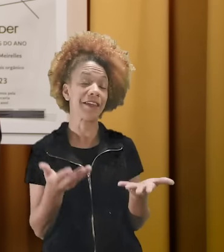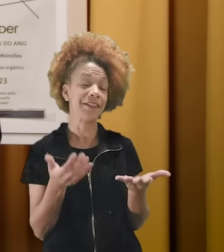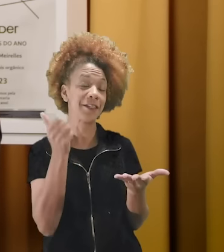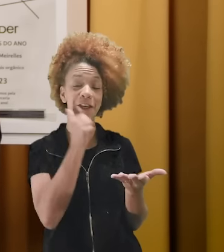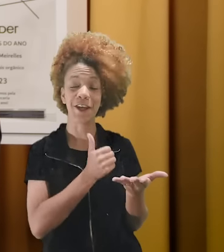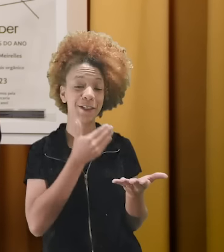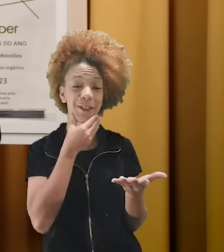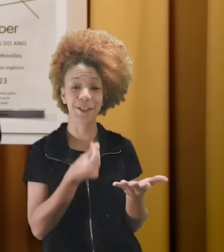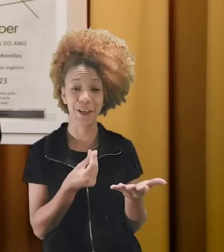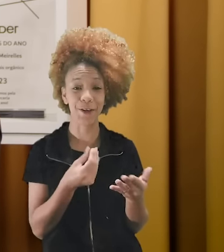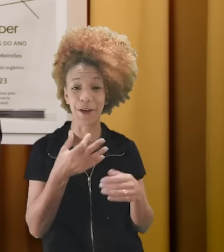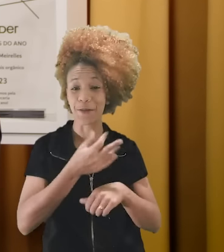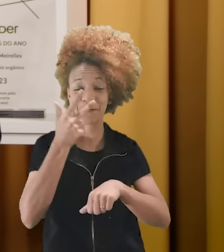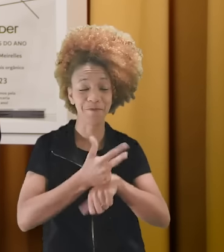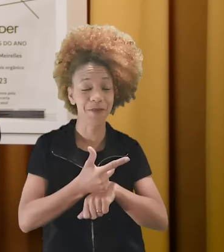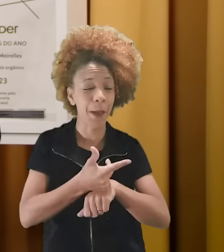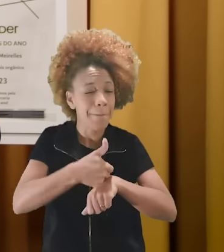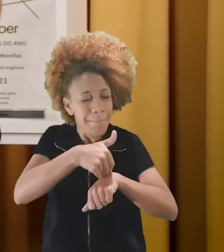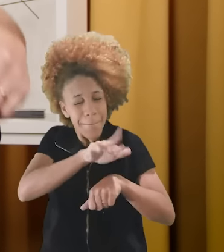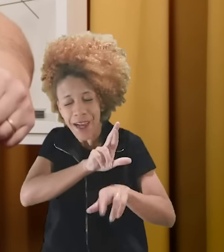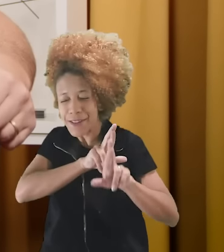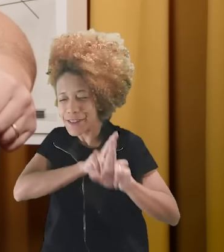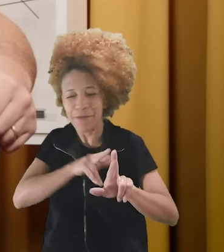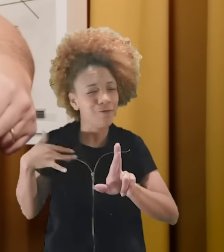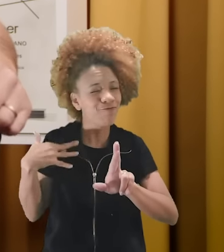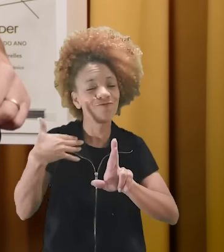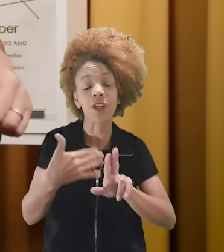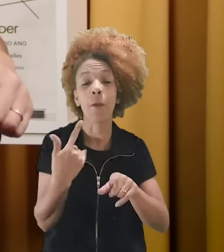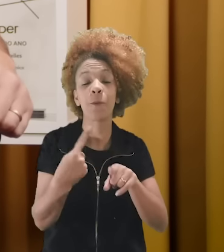senhoras e senhores Esse é um dos achismos mais esperados de todos os tempos que a gente vai